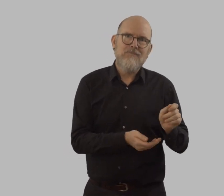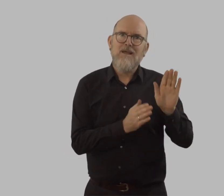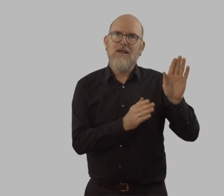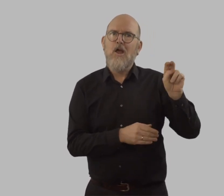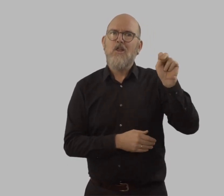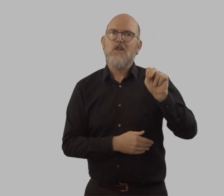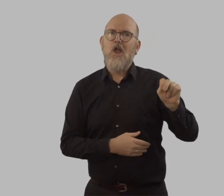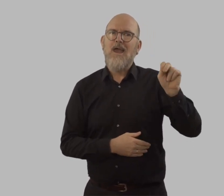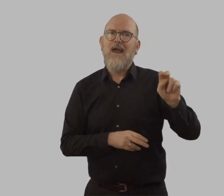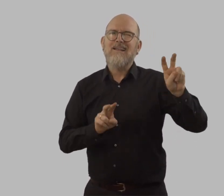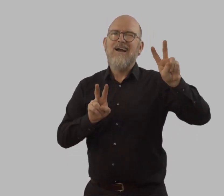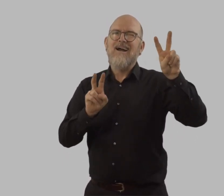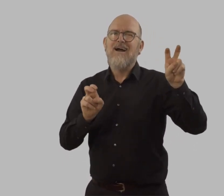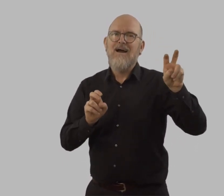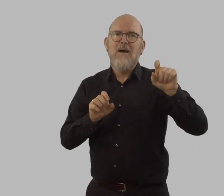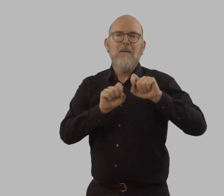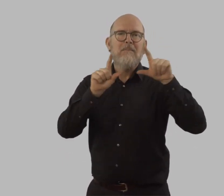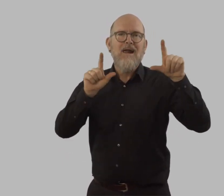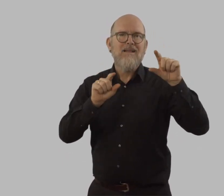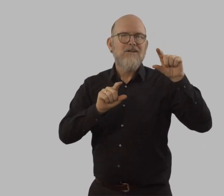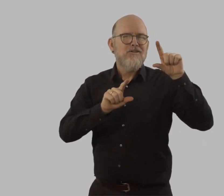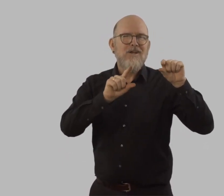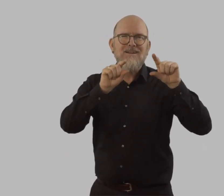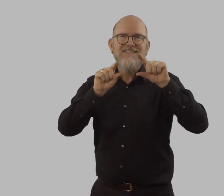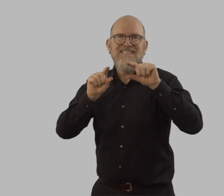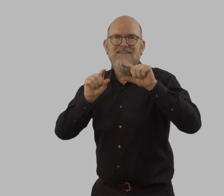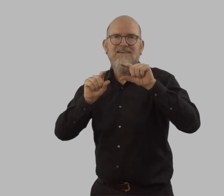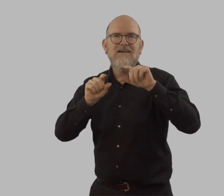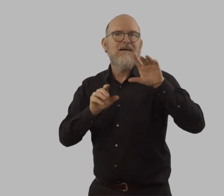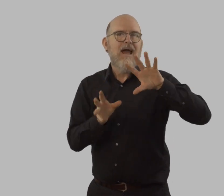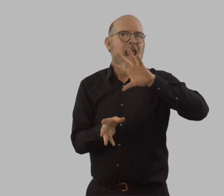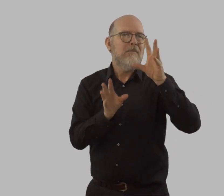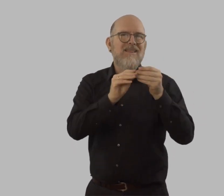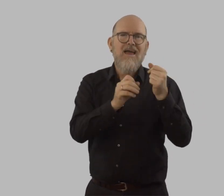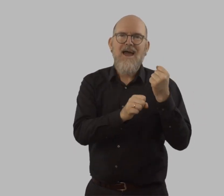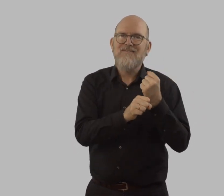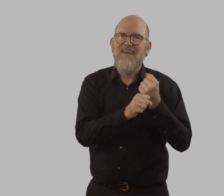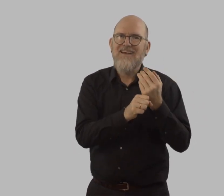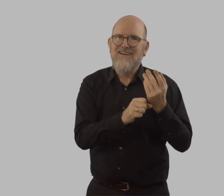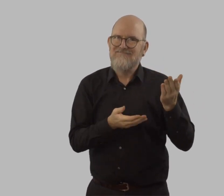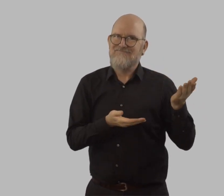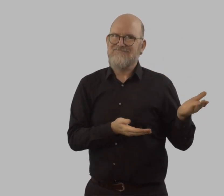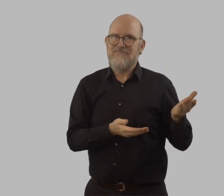Auszüge aus Neuraths "Bildstatistischem Elementarwerk",